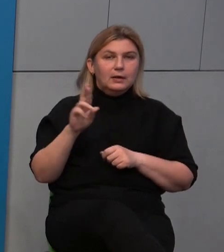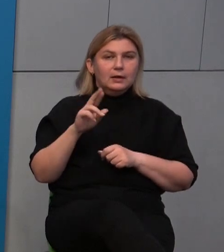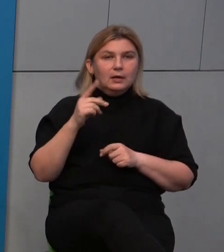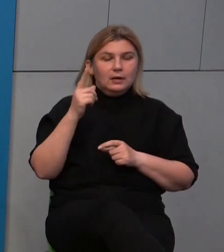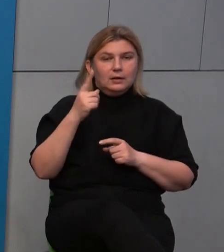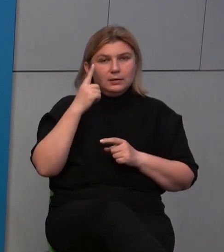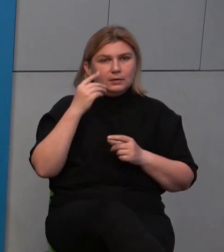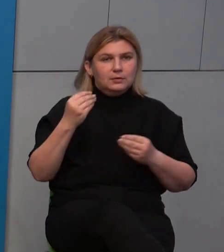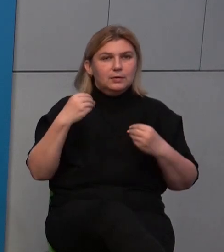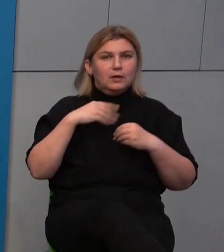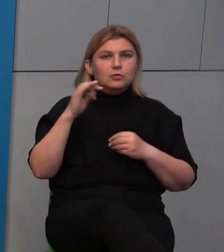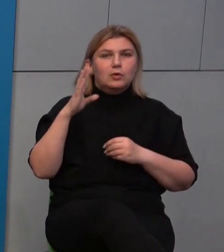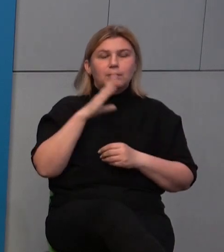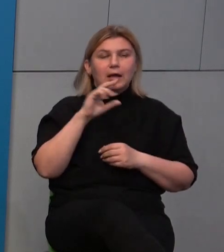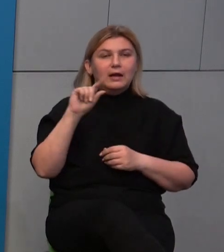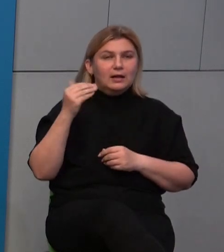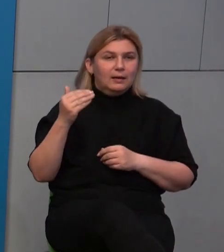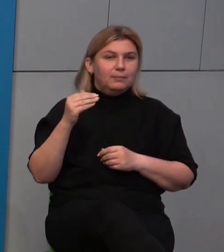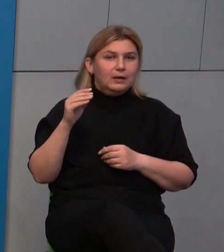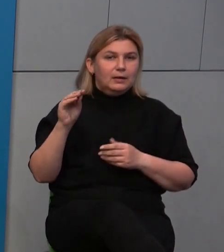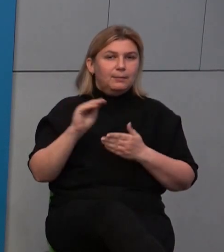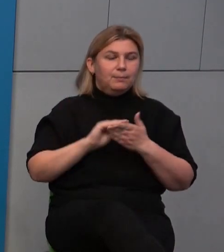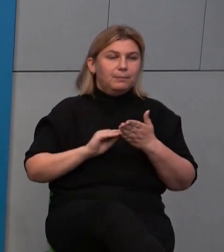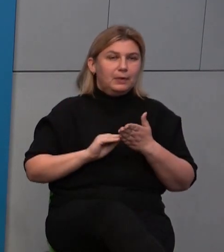Tomasza Lema na temat pisania pracy maturalnej.